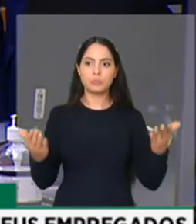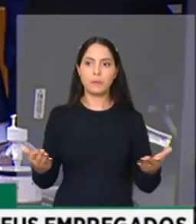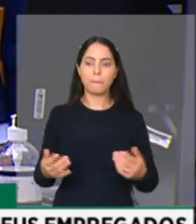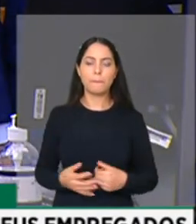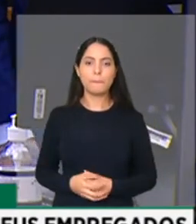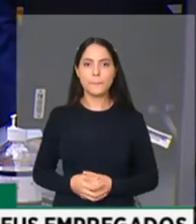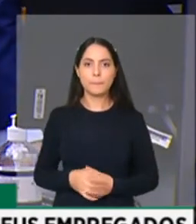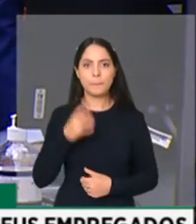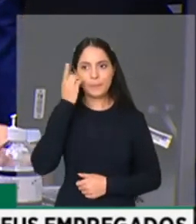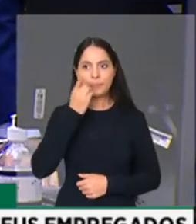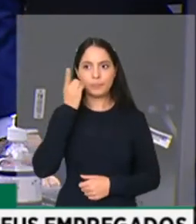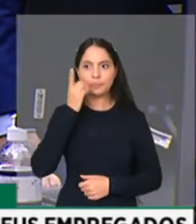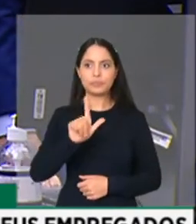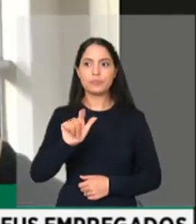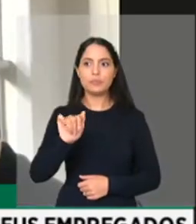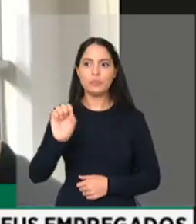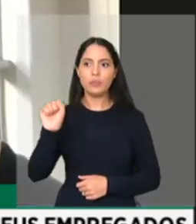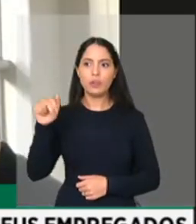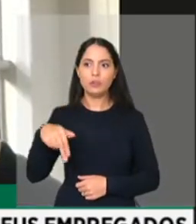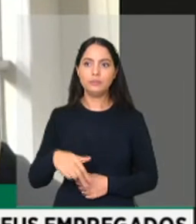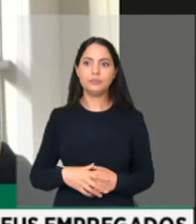ORIENTA O NOVO? DEPUTADO GILSON? [DEPUTADO]: PRESIDENTE NÓS VAMOS VOTAR